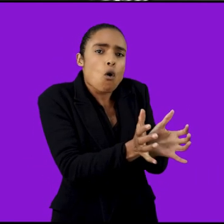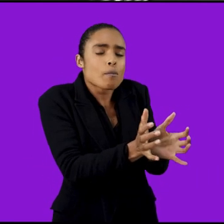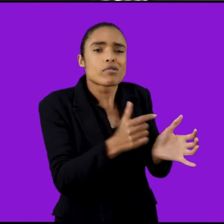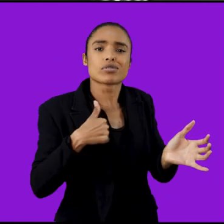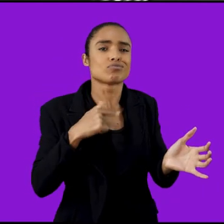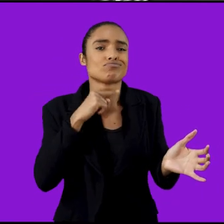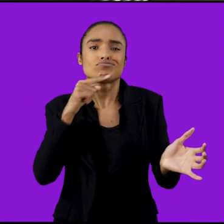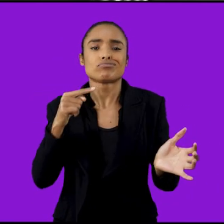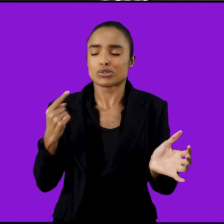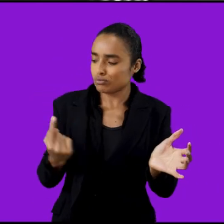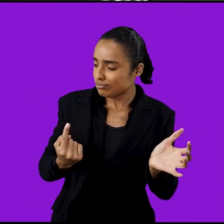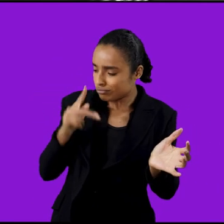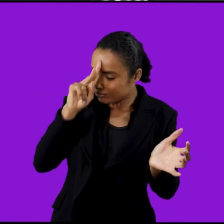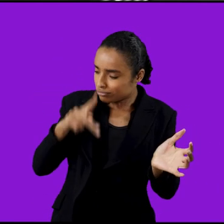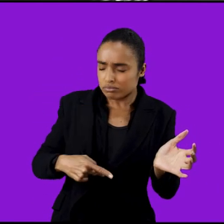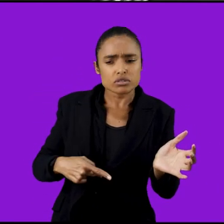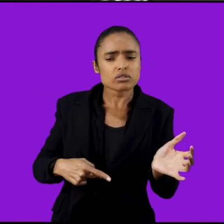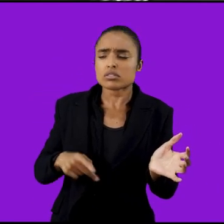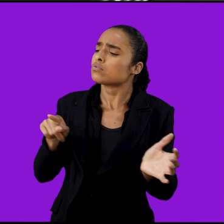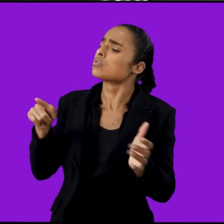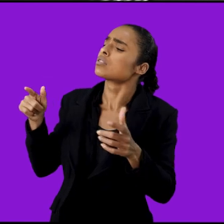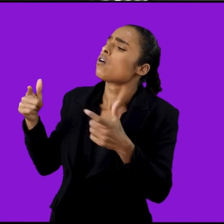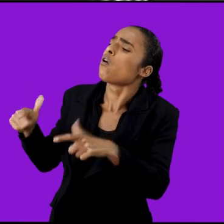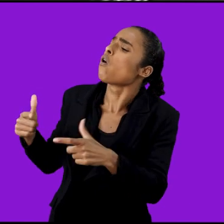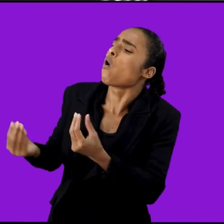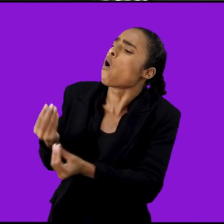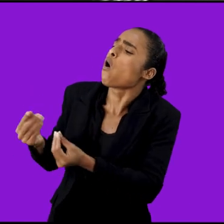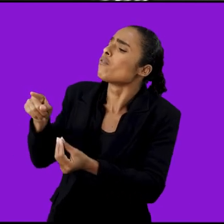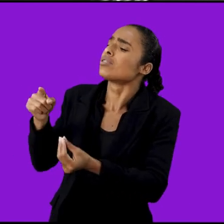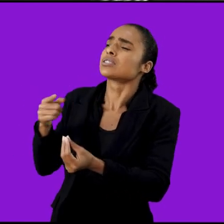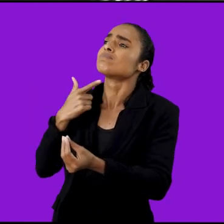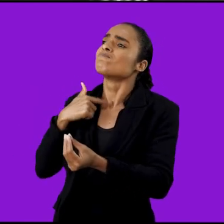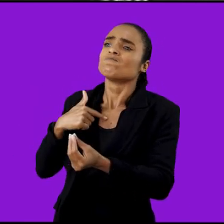E de onde cê acha que vem isso? Da minha família. É uma grande rede. Pra